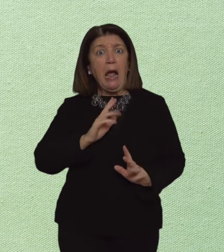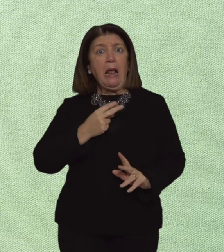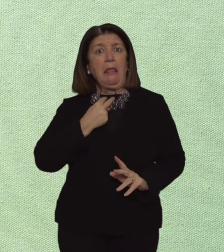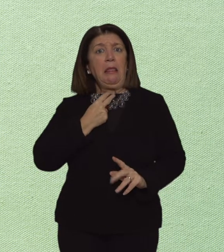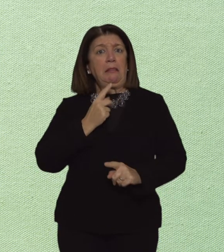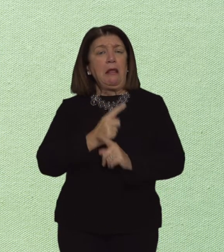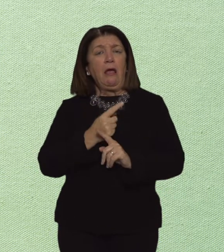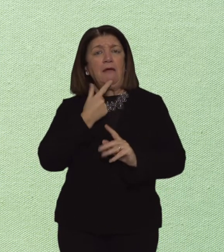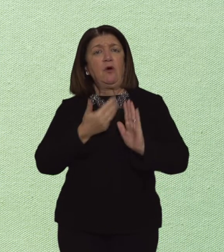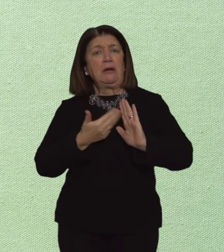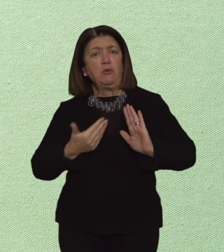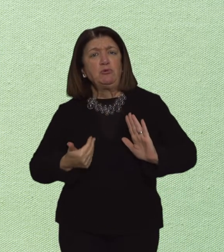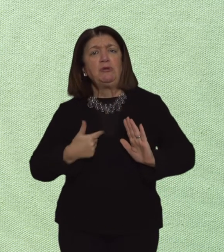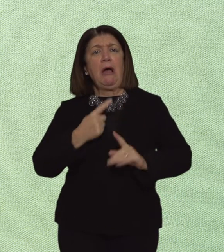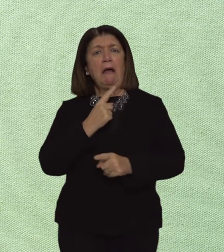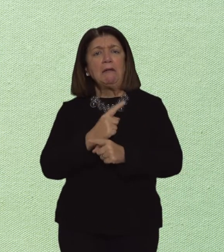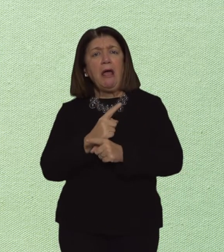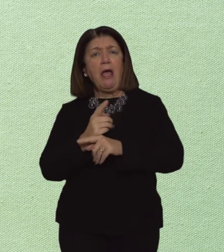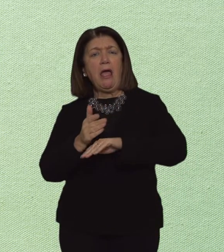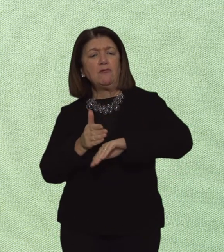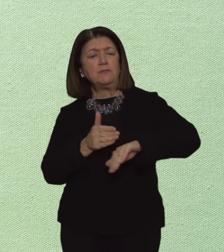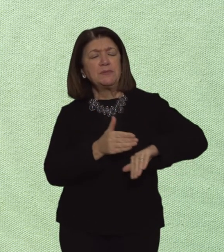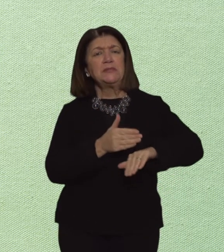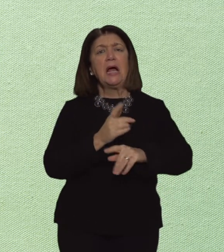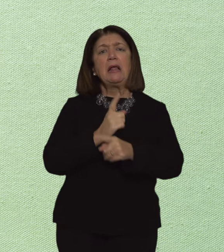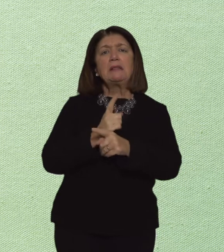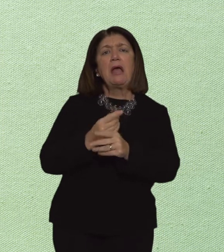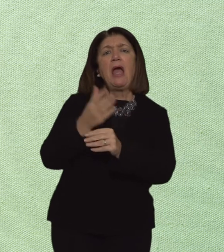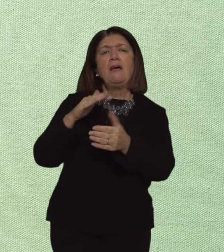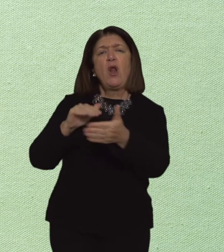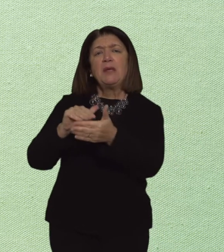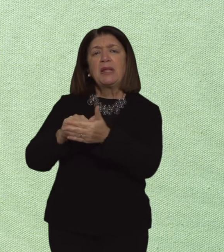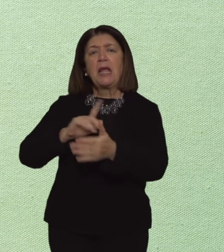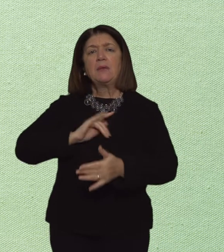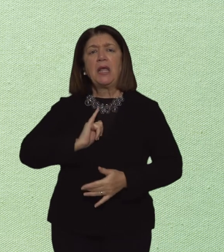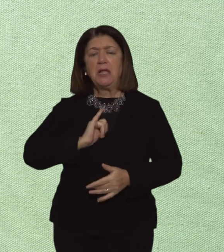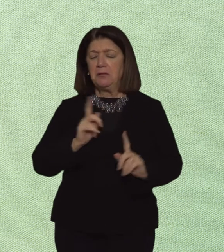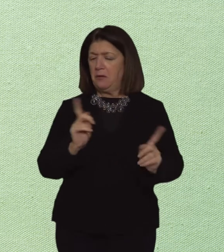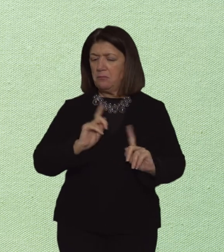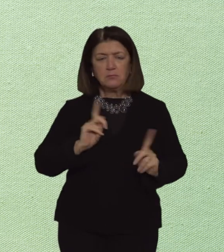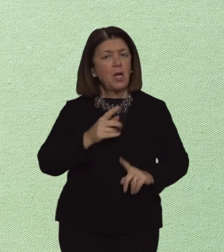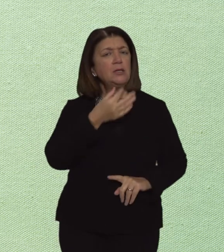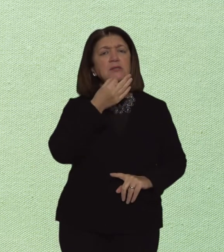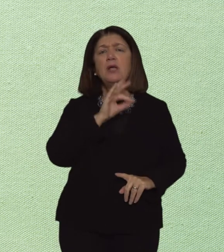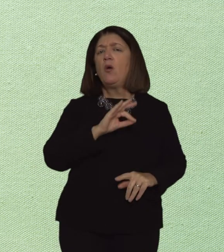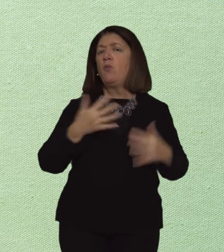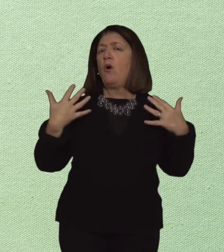senza dover limitare l'espressione della propria identità. Storicamente la convivenza e le identità